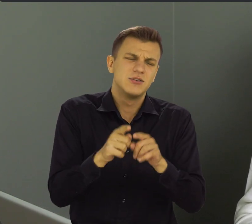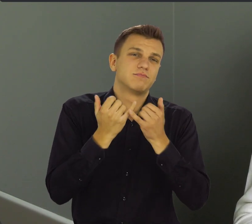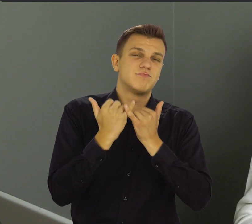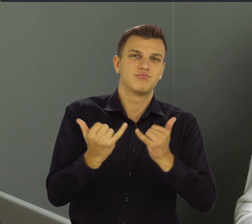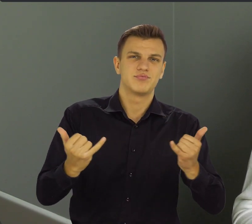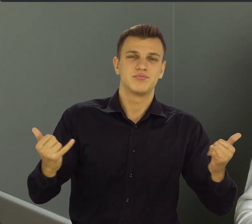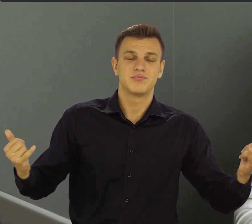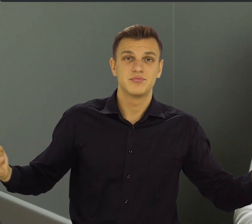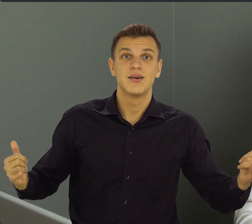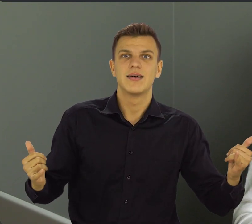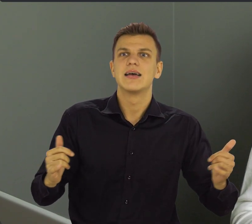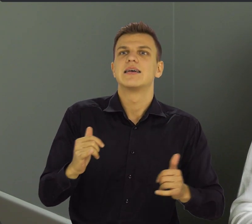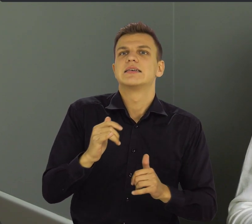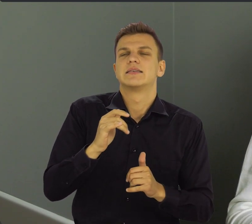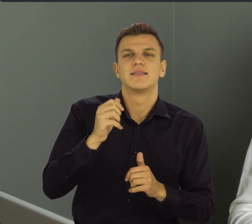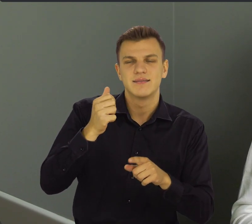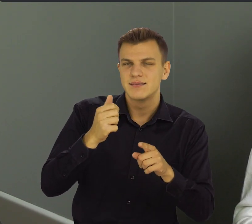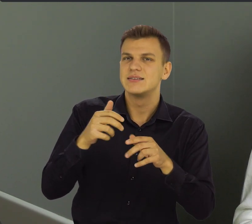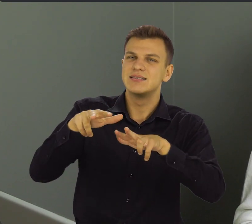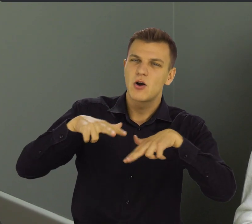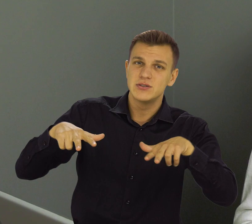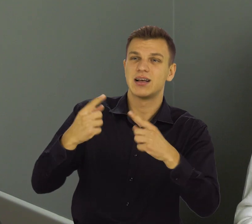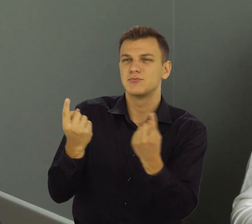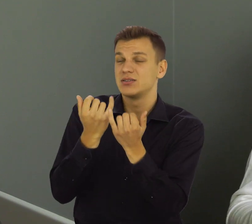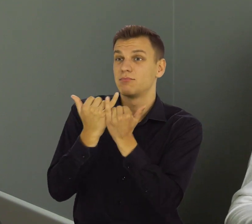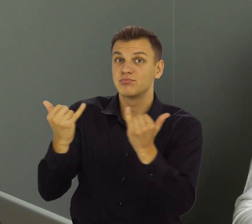dzieci słyszące mające rodziców słabosłyszących, i tym podobne.